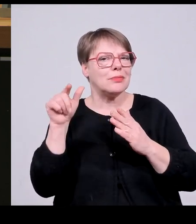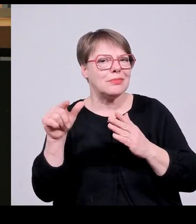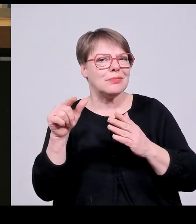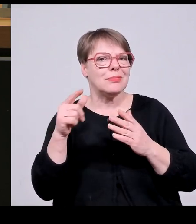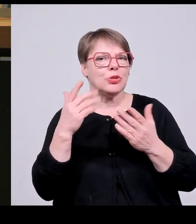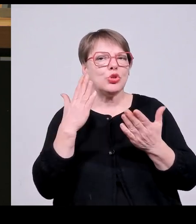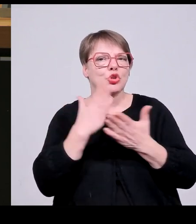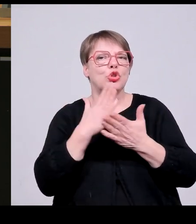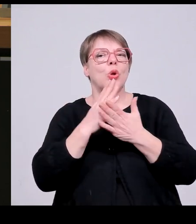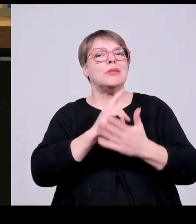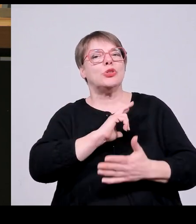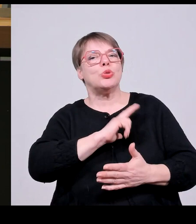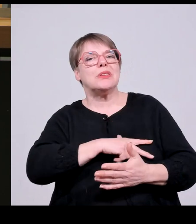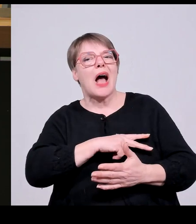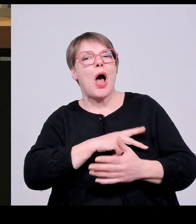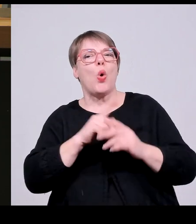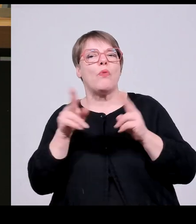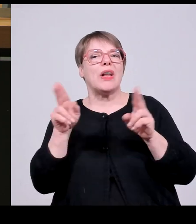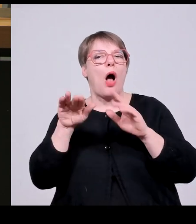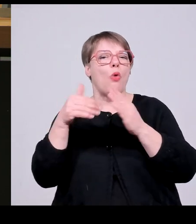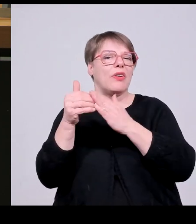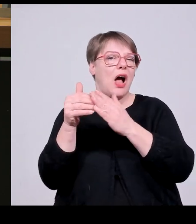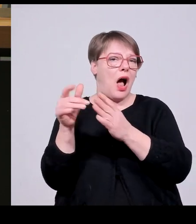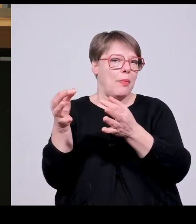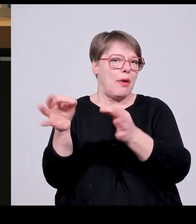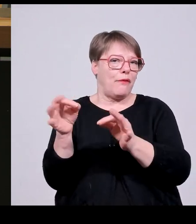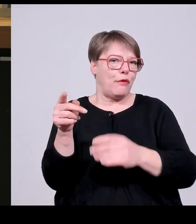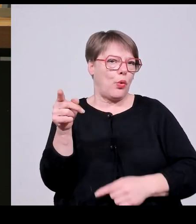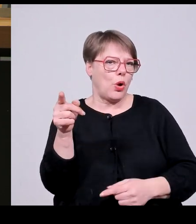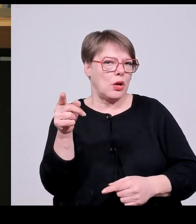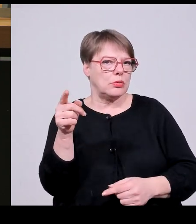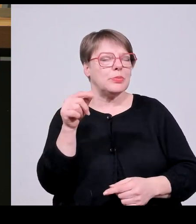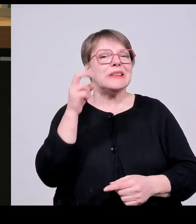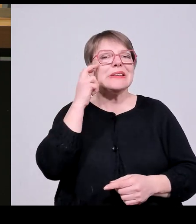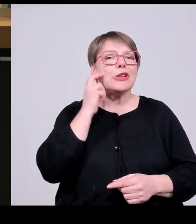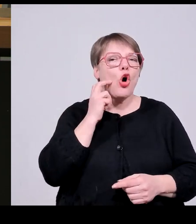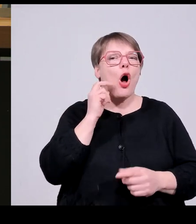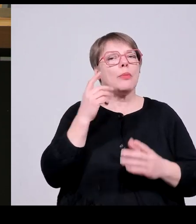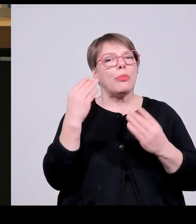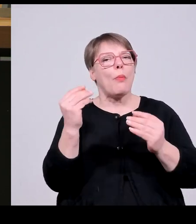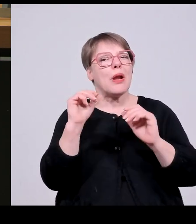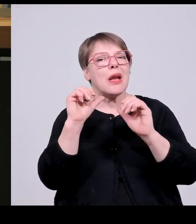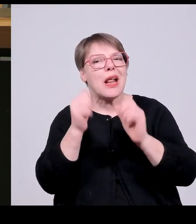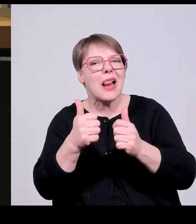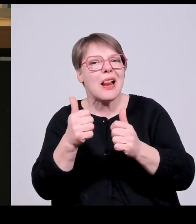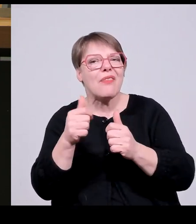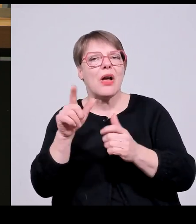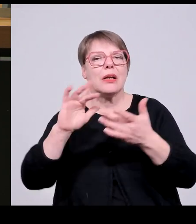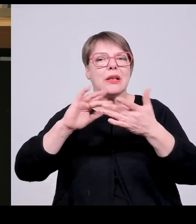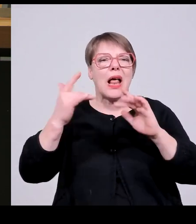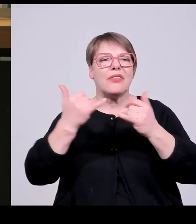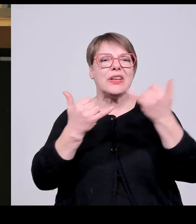nehmen der Festlegung von Aufgaben und Standards auch der gesetzlich verankerte Auftrag ihrer Erfüllung.